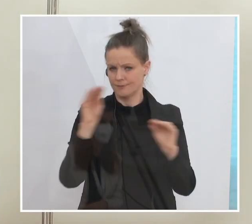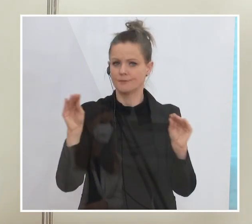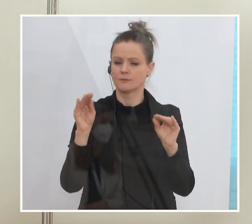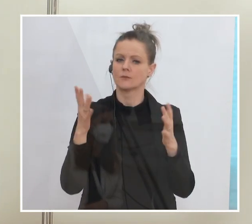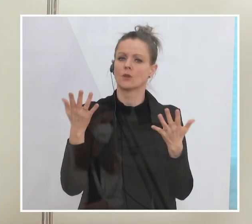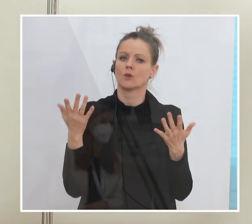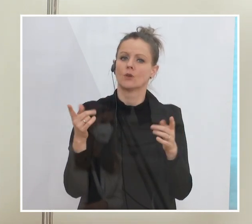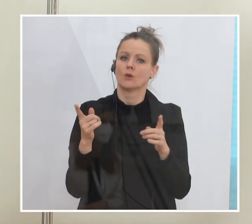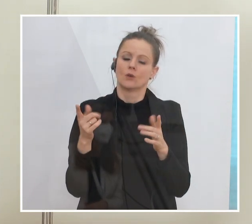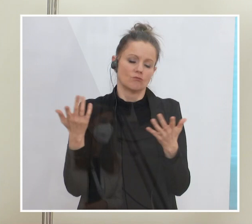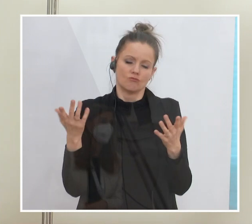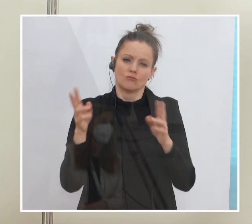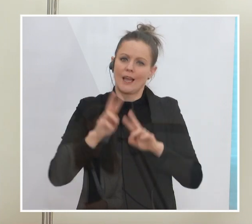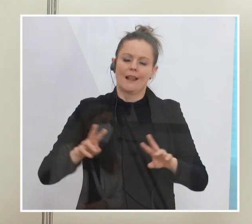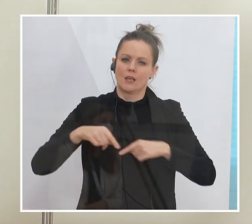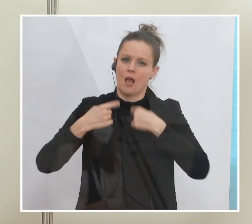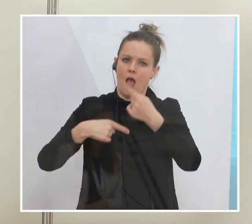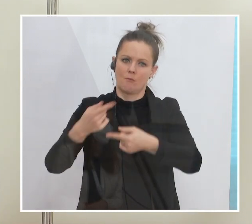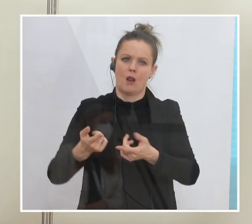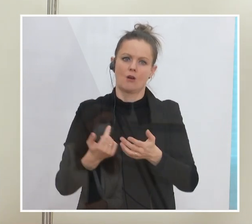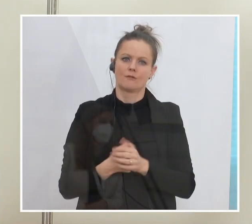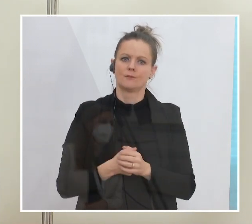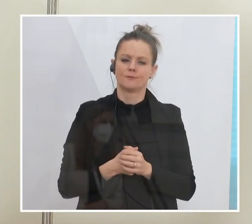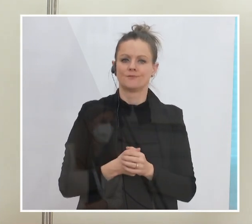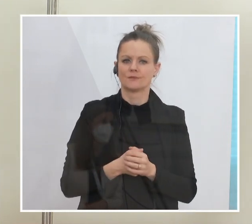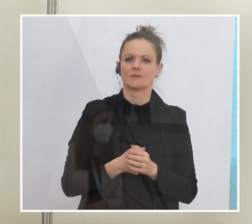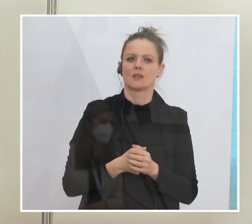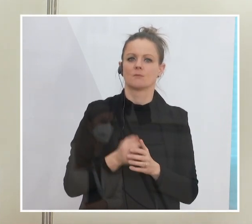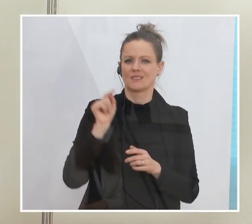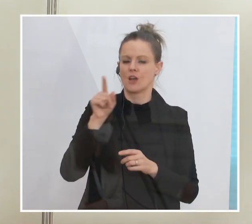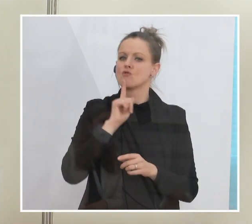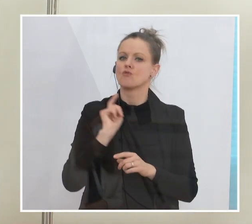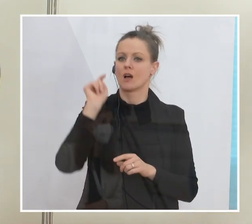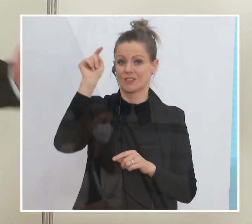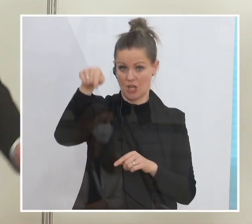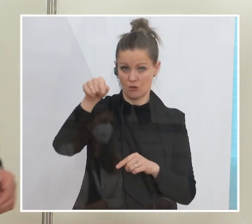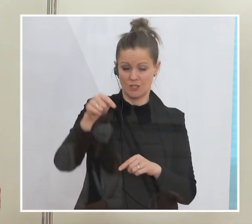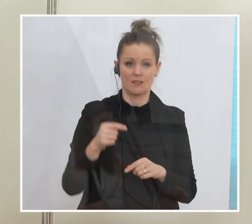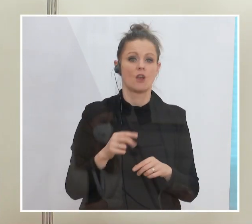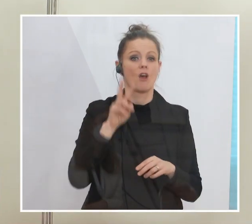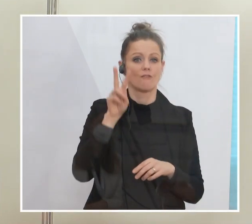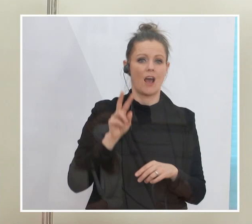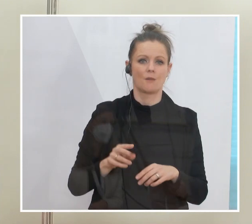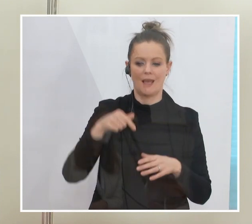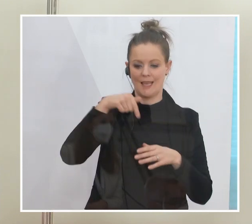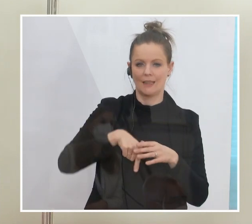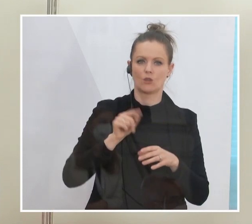aber ähnlich abspielen dort, aber nur outdoor. Vorarlberg outdoor und indoor, aber mit Abstand.